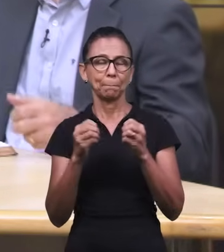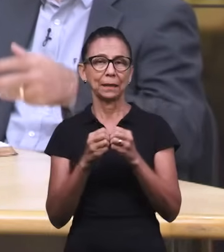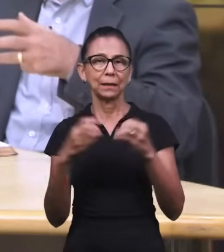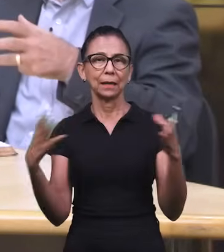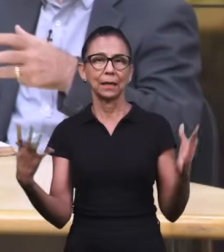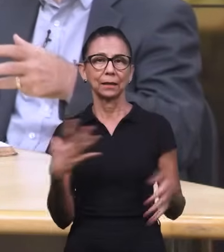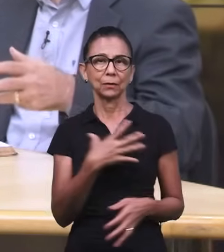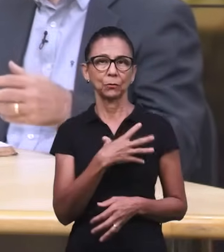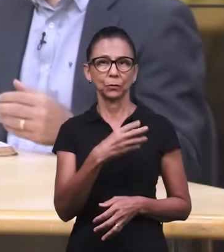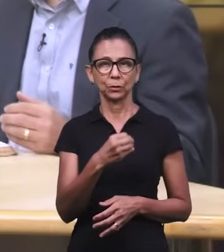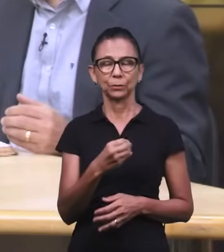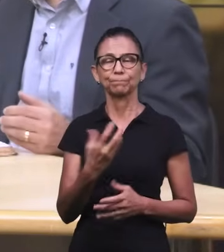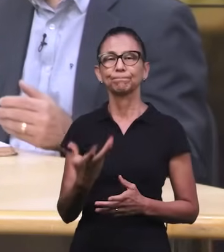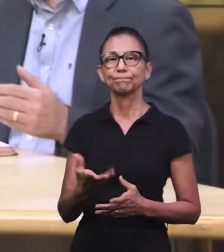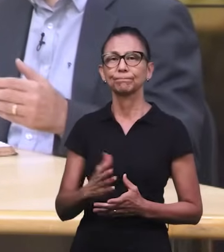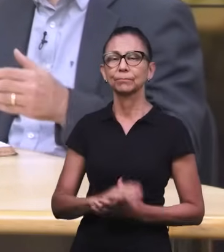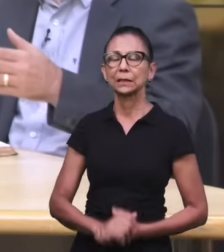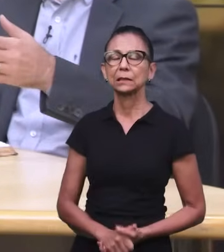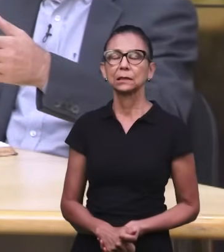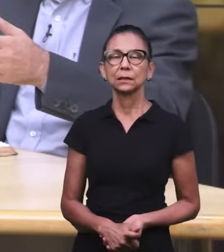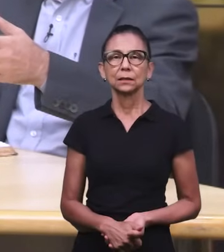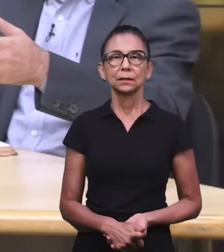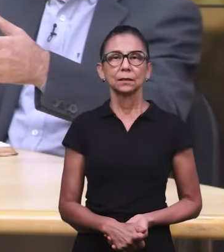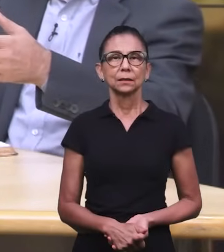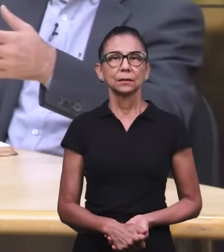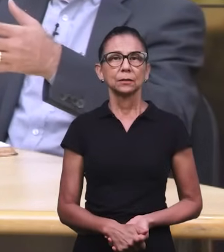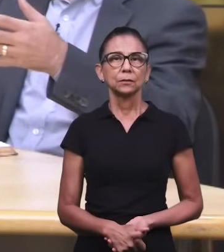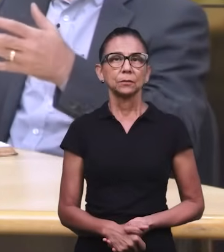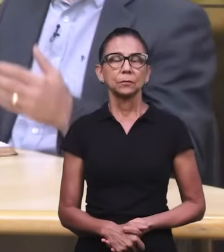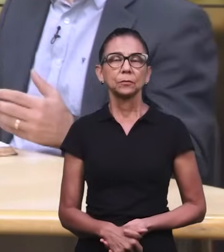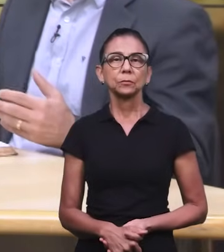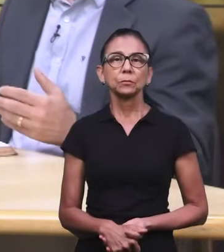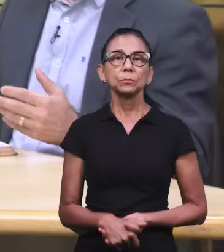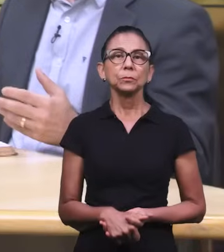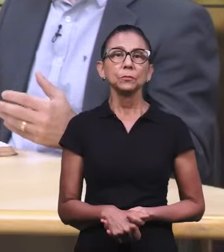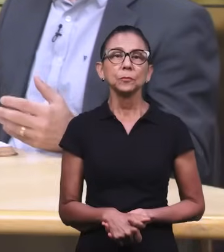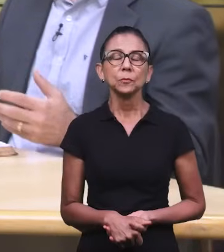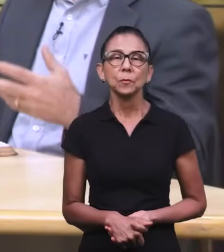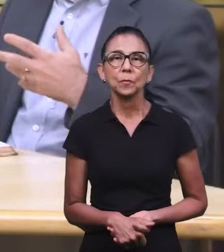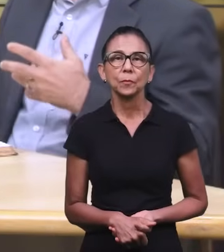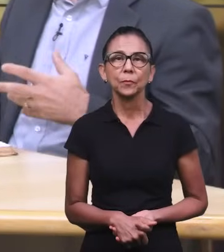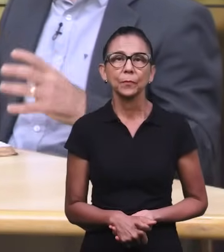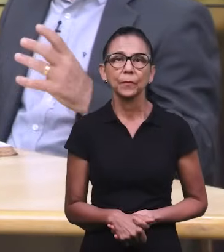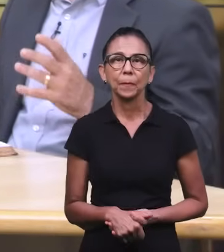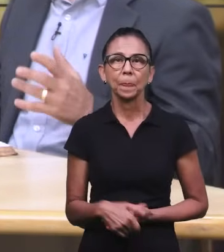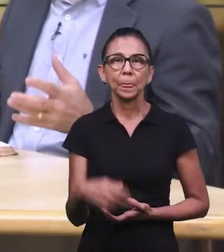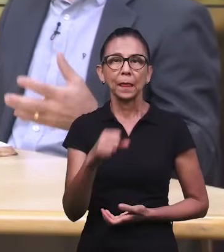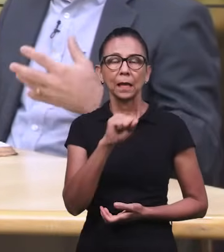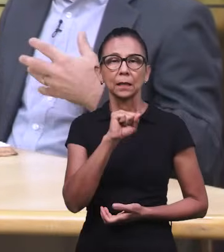mãe de busca aí o que acontece ela teve aquele menino e disse é meu Não não é meu não Deus me